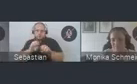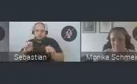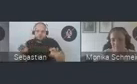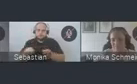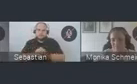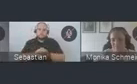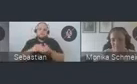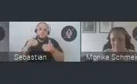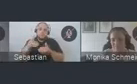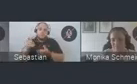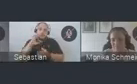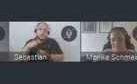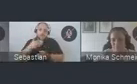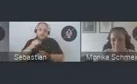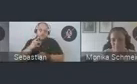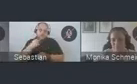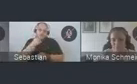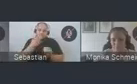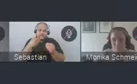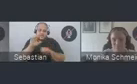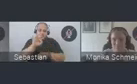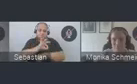Może Monika powie więcej o tym projekcie